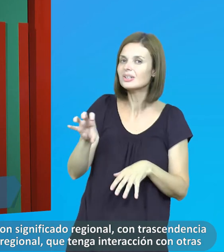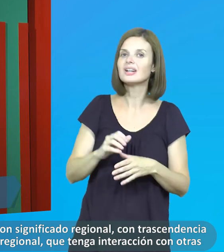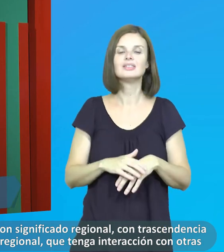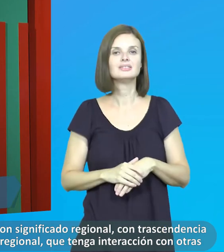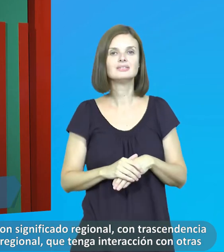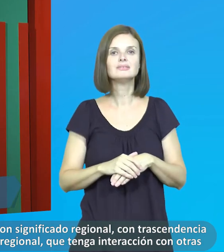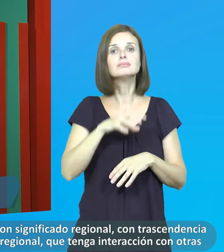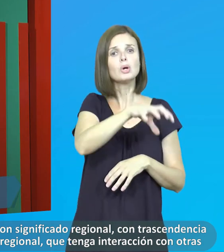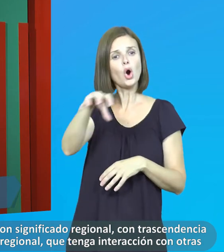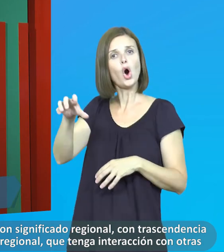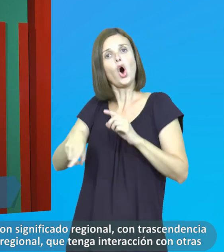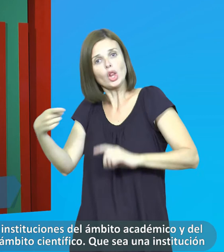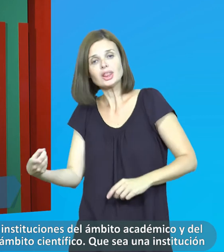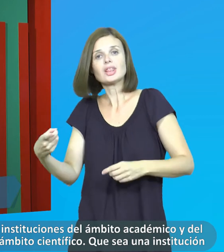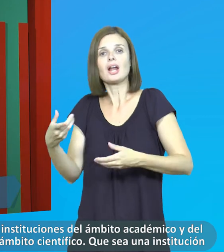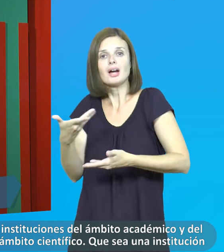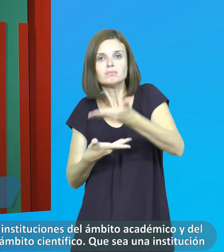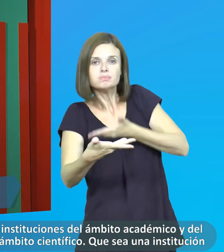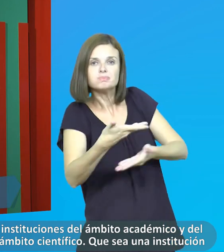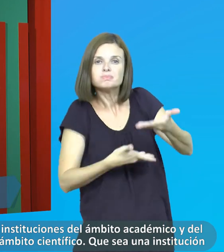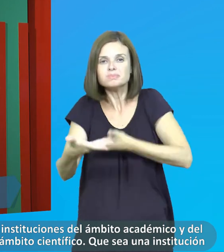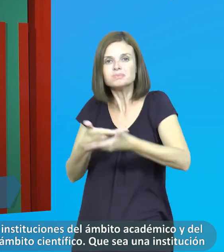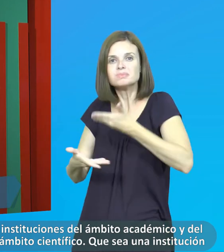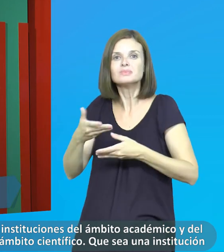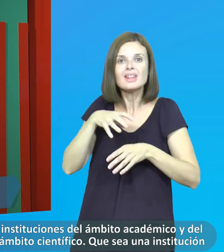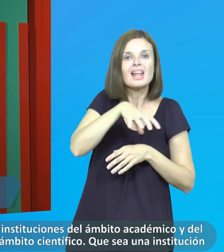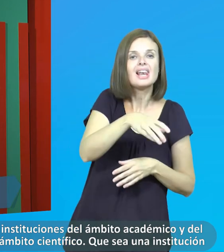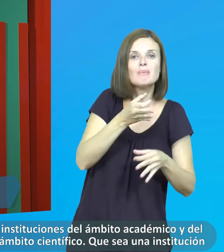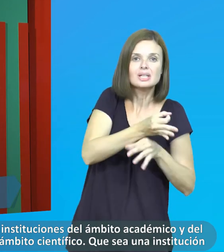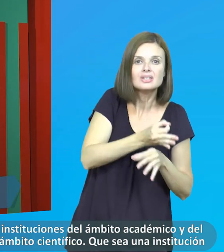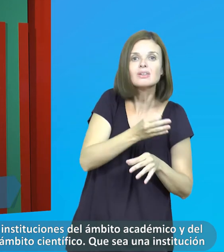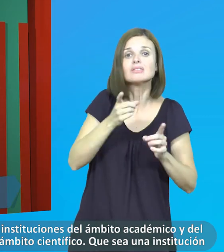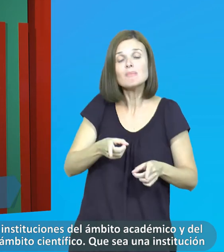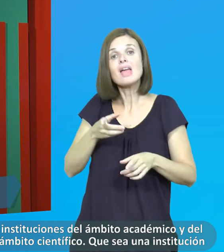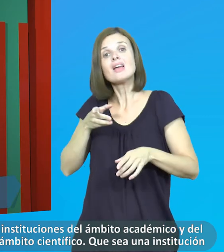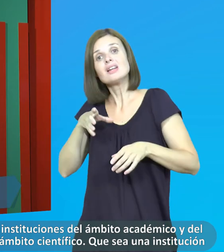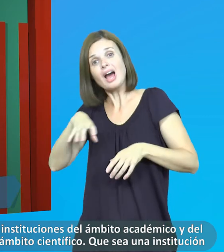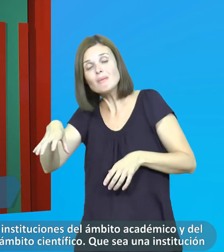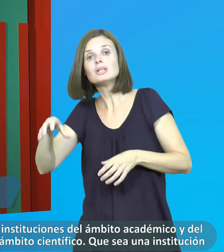interacción con otras instituciones en el ámbito académico, en el ámbito científico,